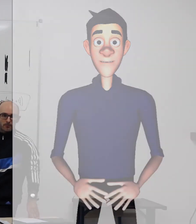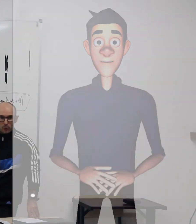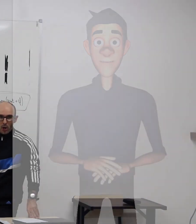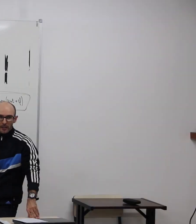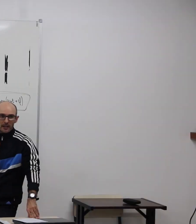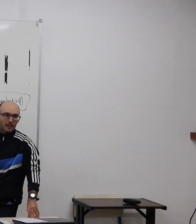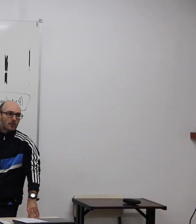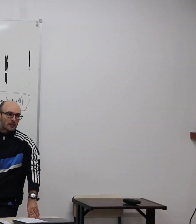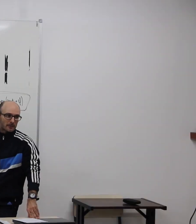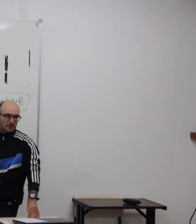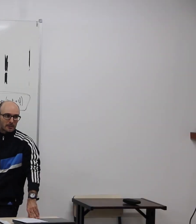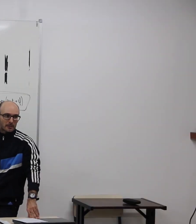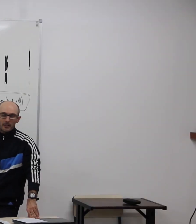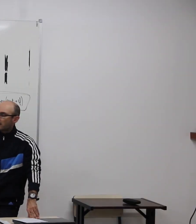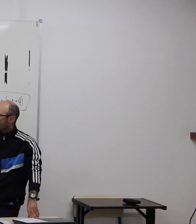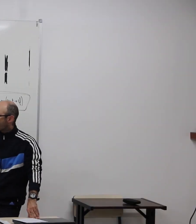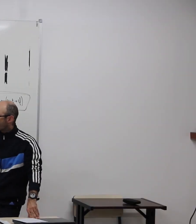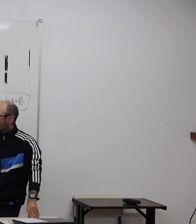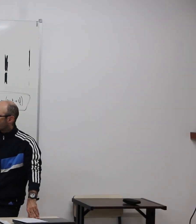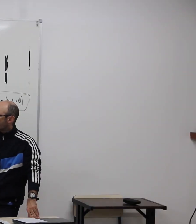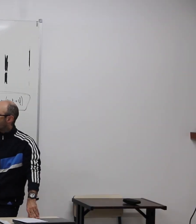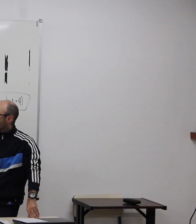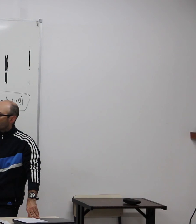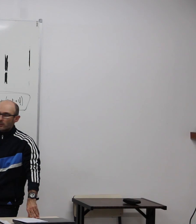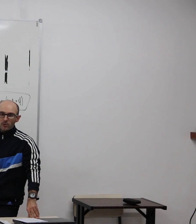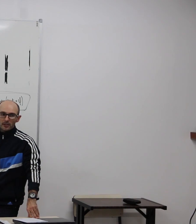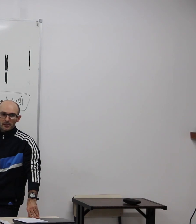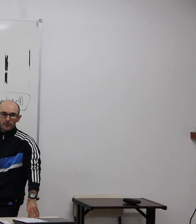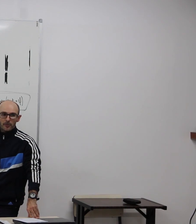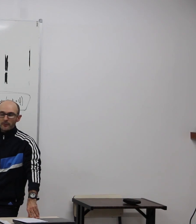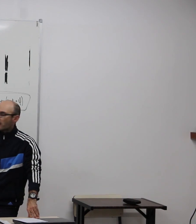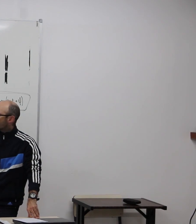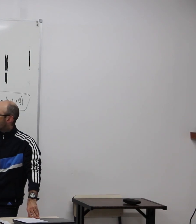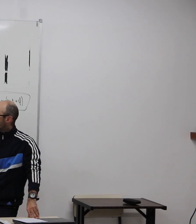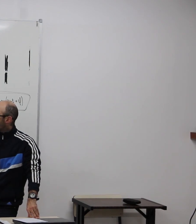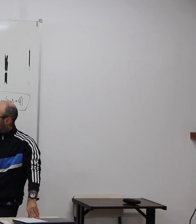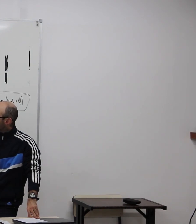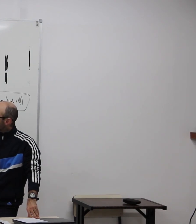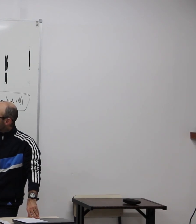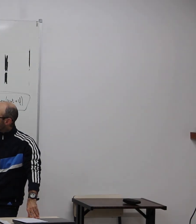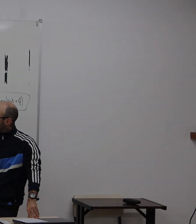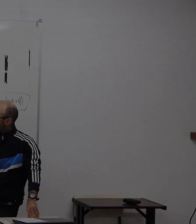Nesse caso devemos trocar e tentar outra